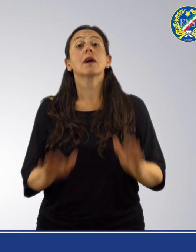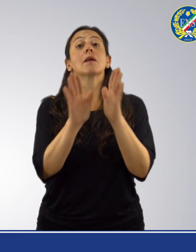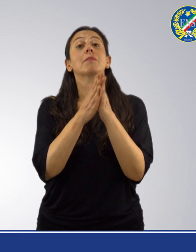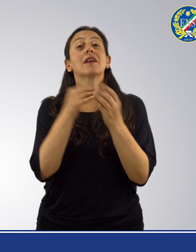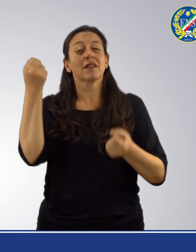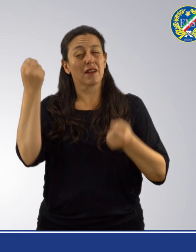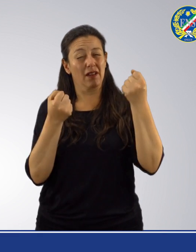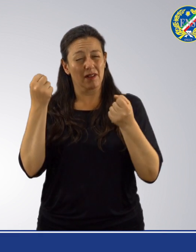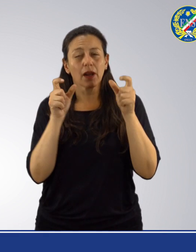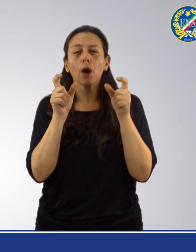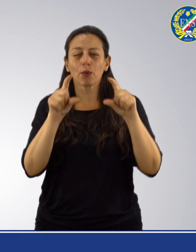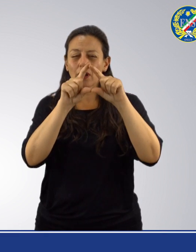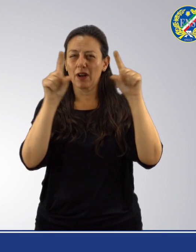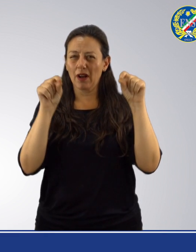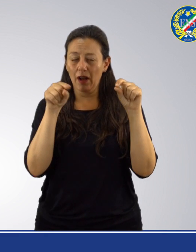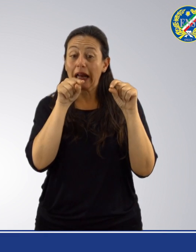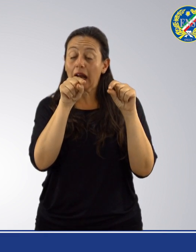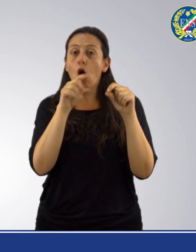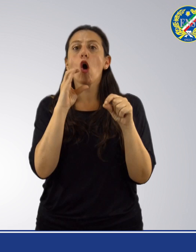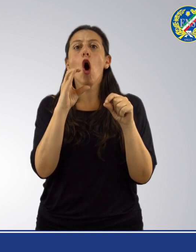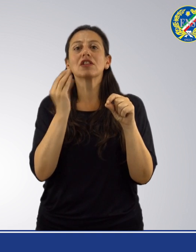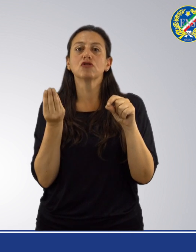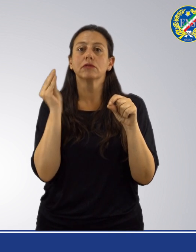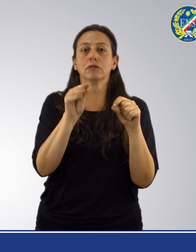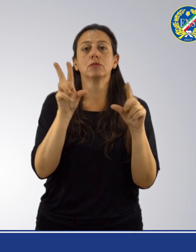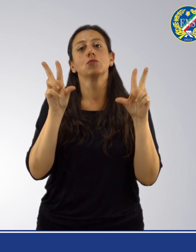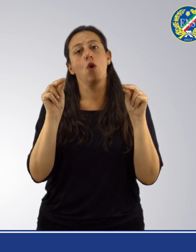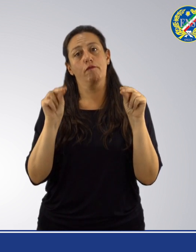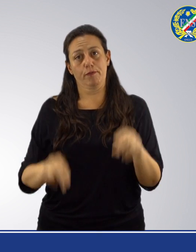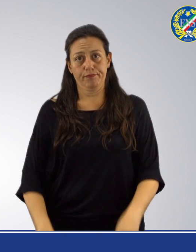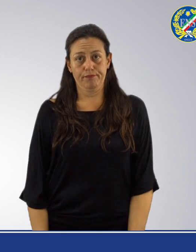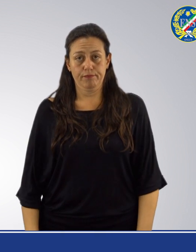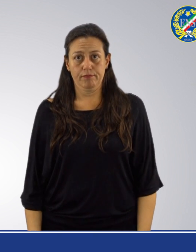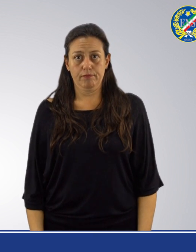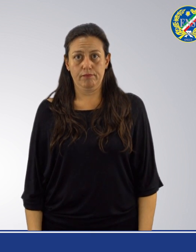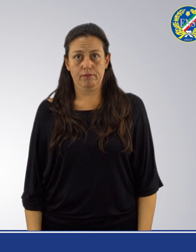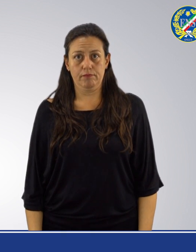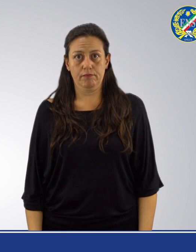Nuovi codici della Patente di guida autovetture.